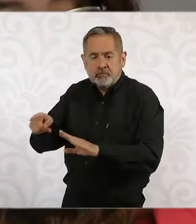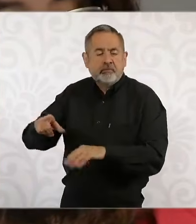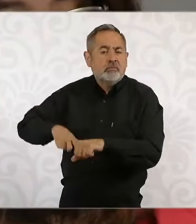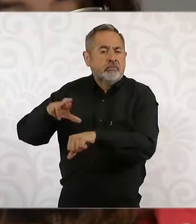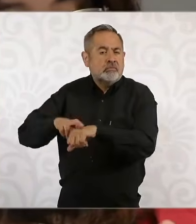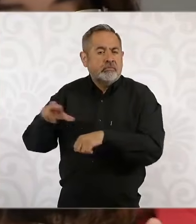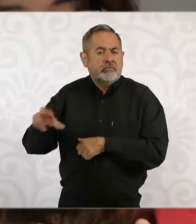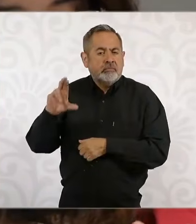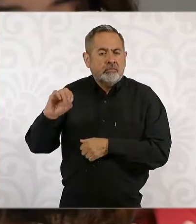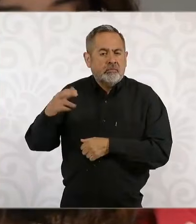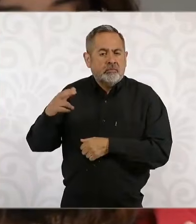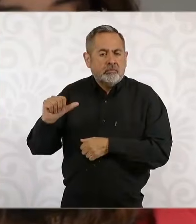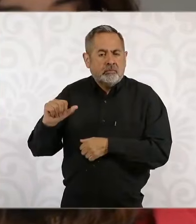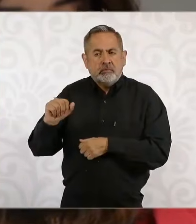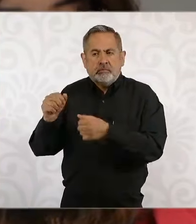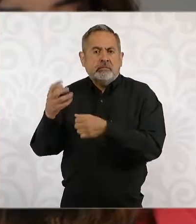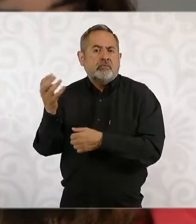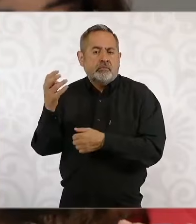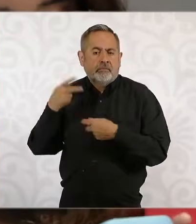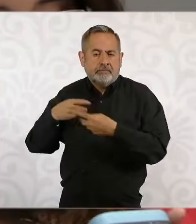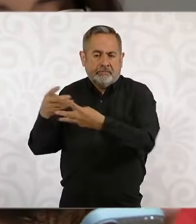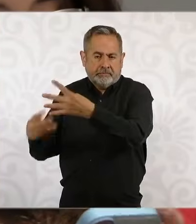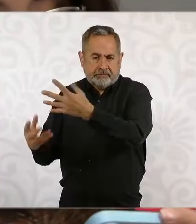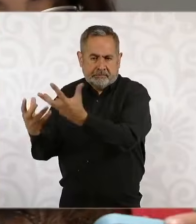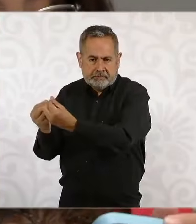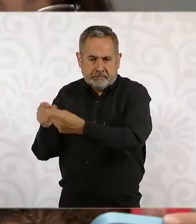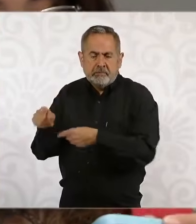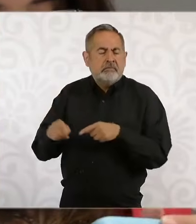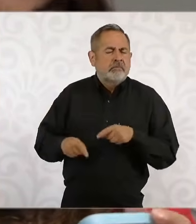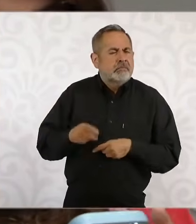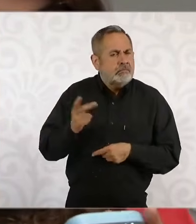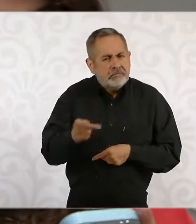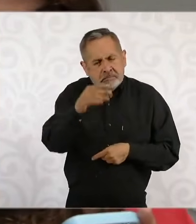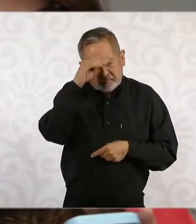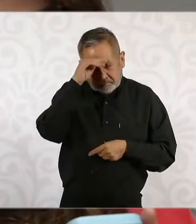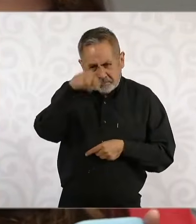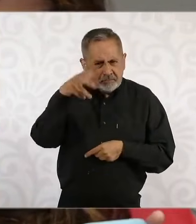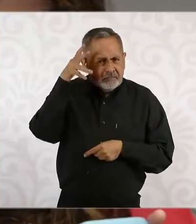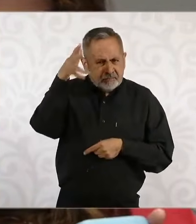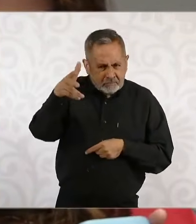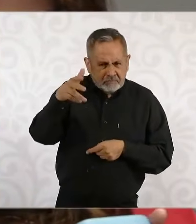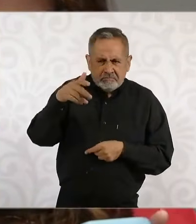Moya y otros nueve eh personajes, eh preguntarle si va a buscar en un futuro, en los próximos días,